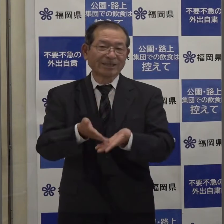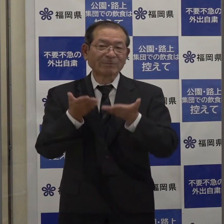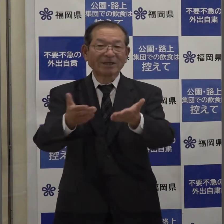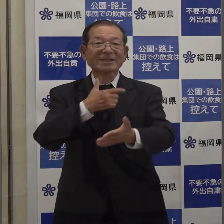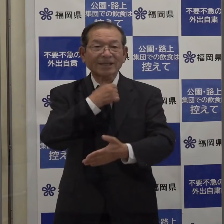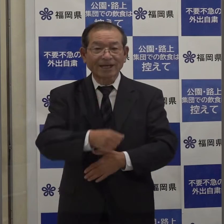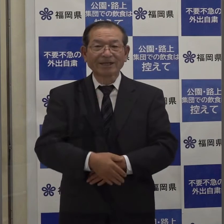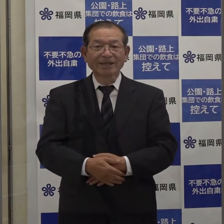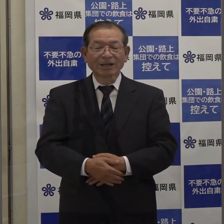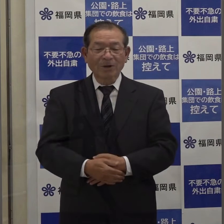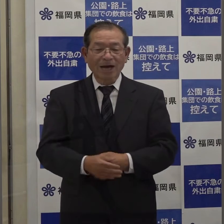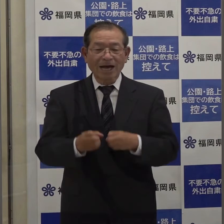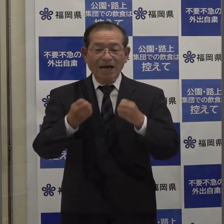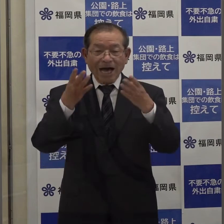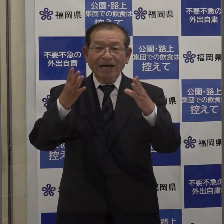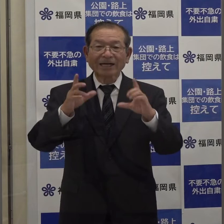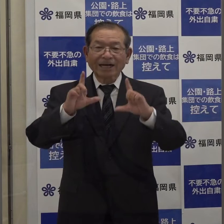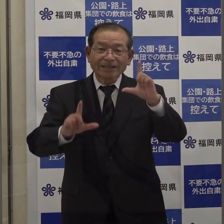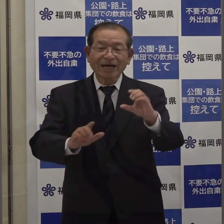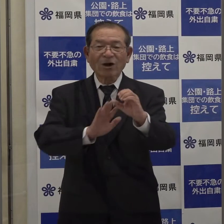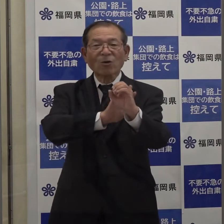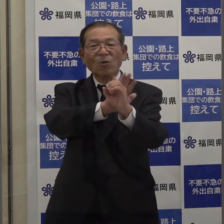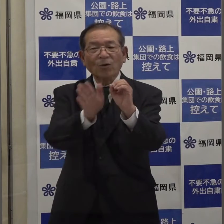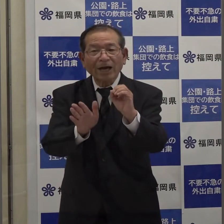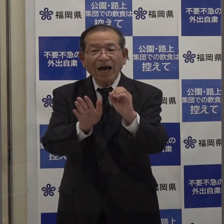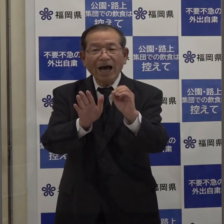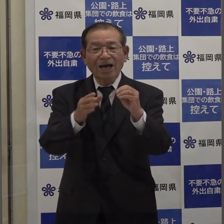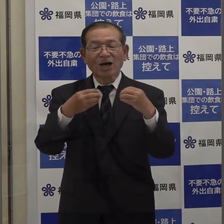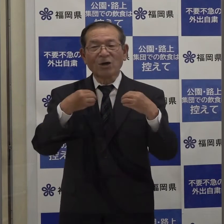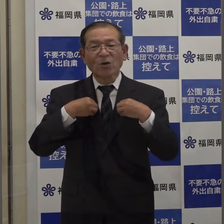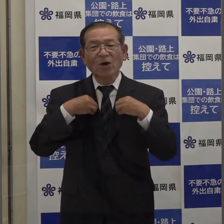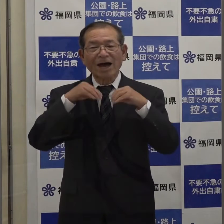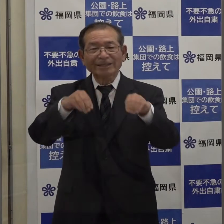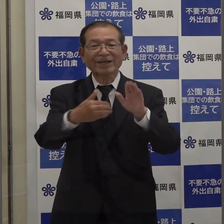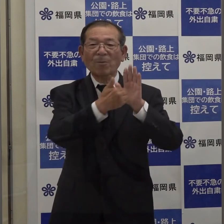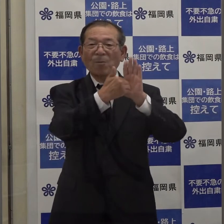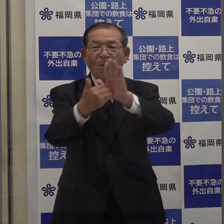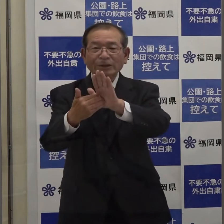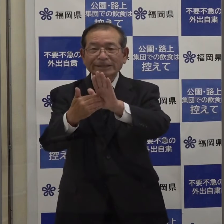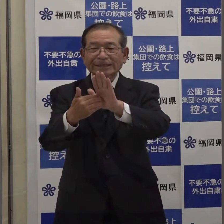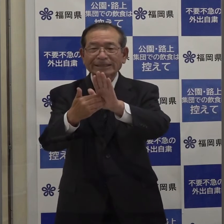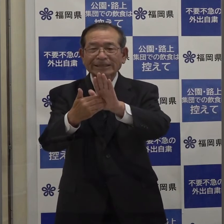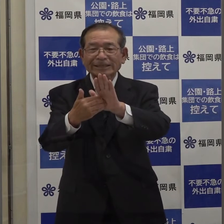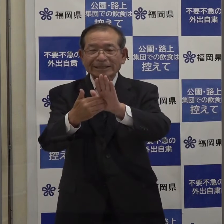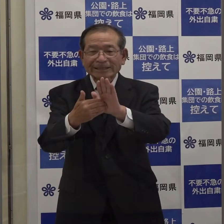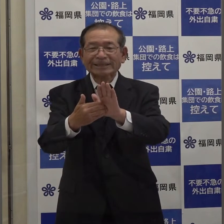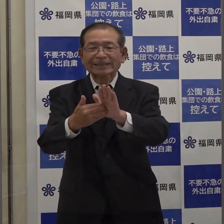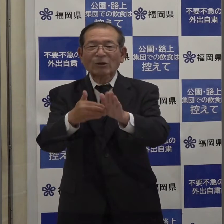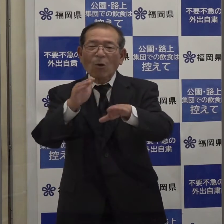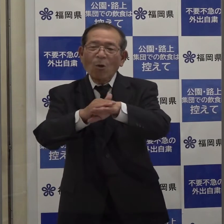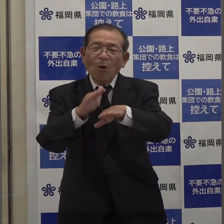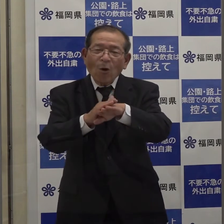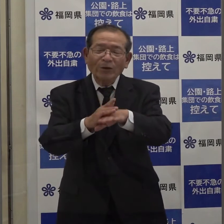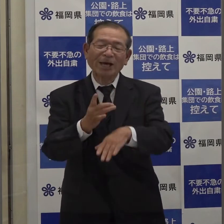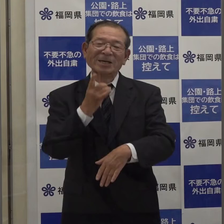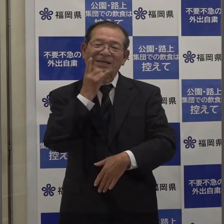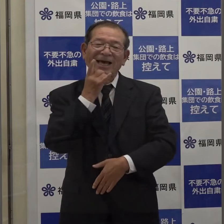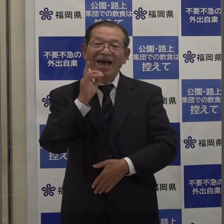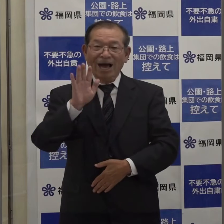ワクチンは新型コロナ感染防止の切り札として期待しています